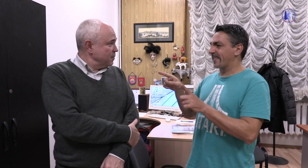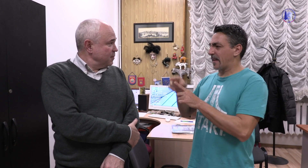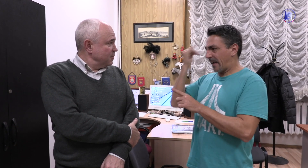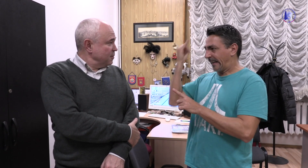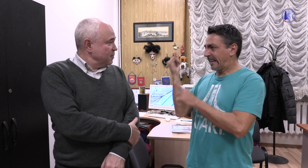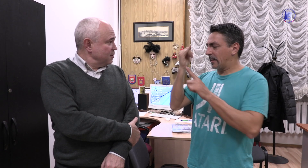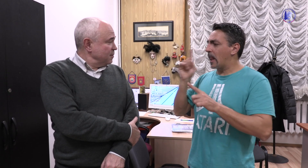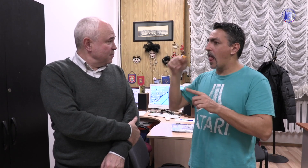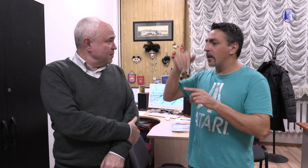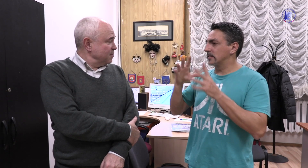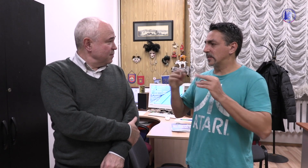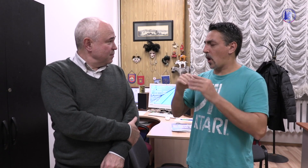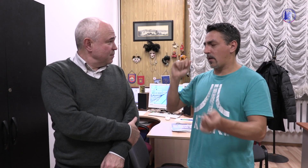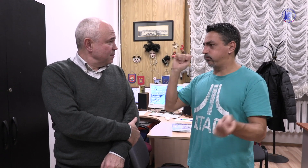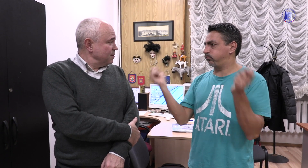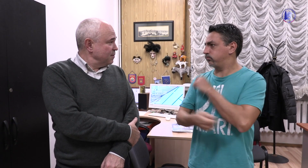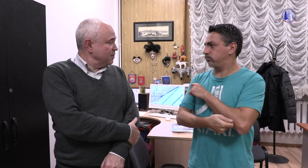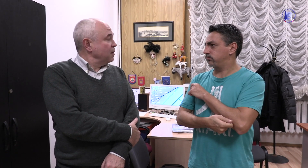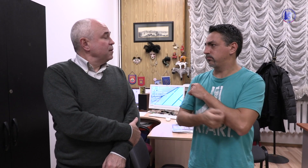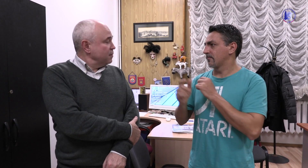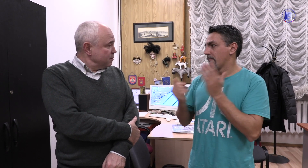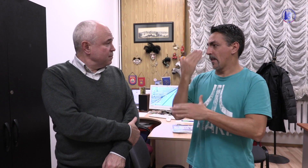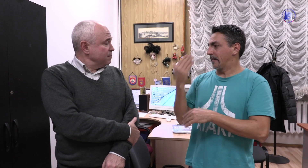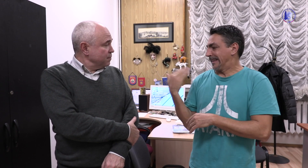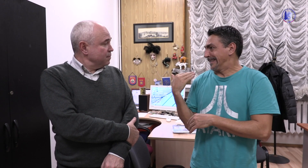Я вернулся к этой идее, но сильно изменил историю.